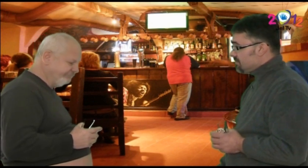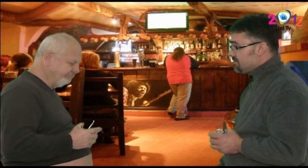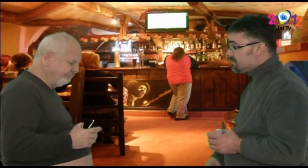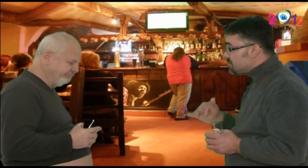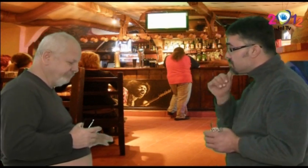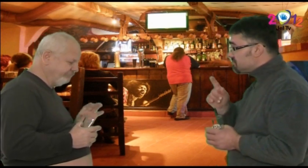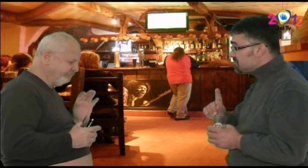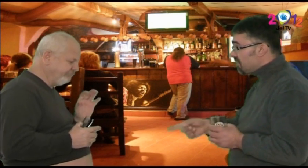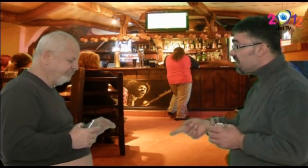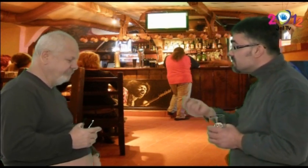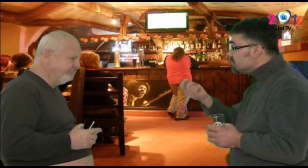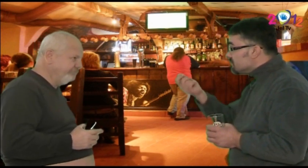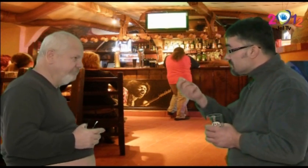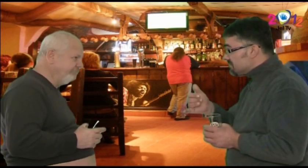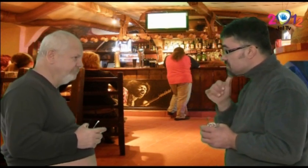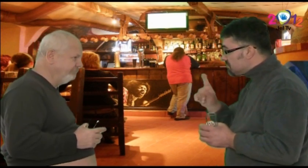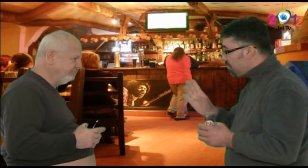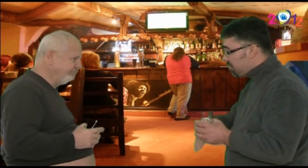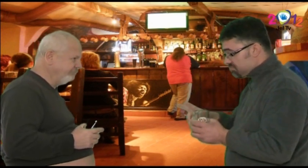Nincs más, olcsó italt vettem.